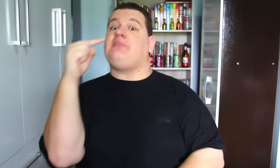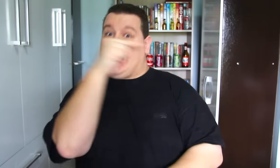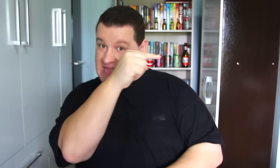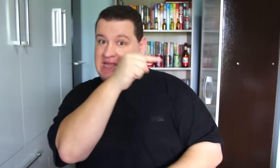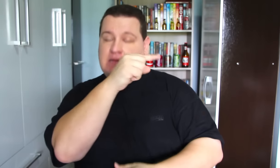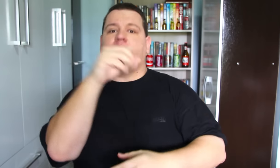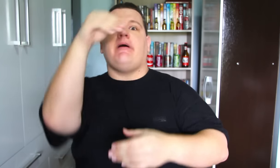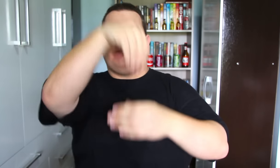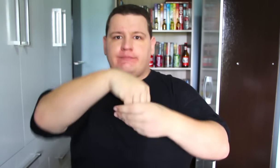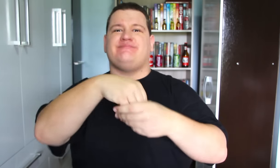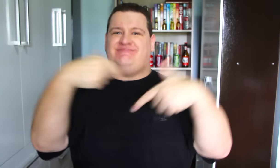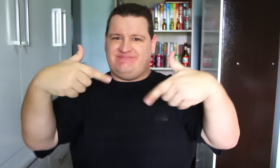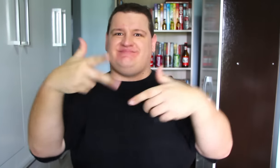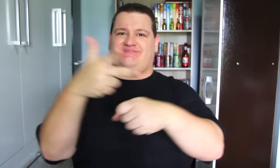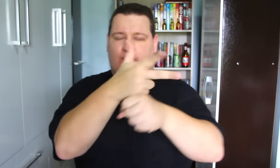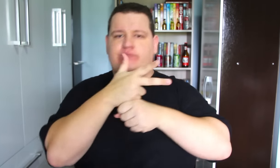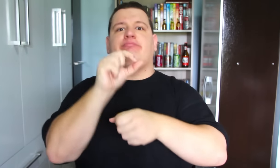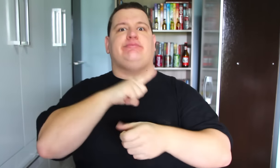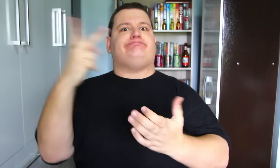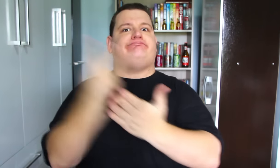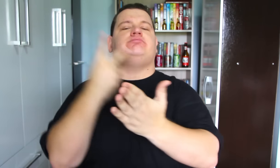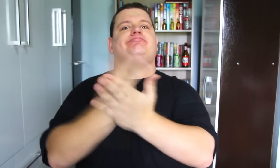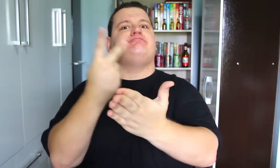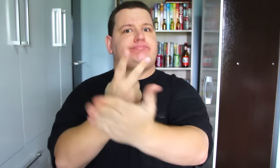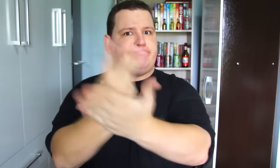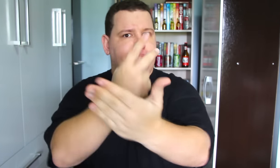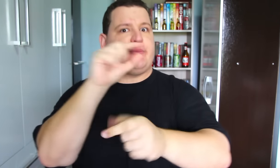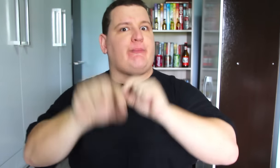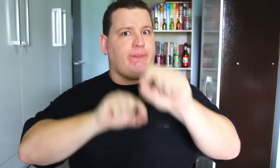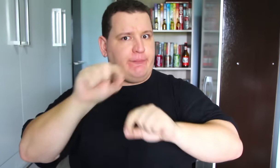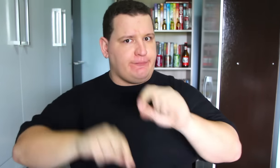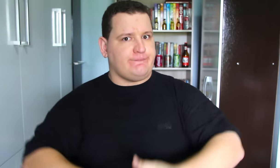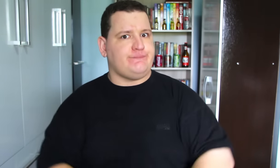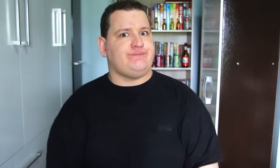Houve muitos eventos na produção.